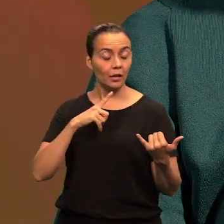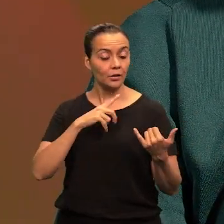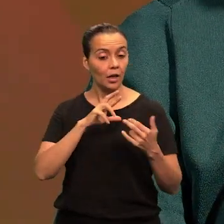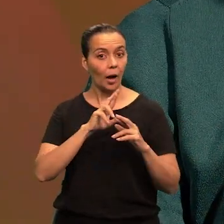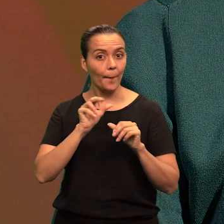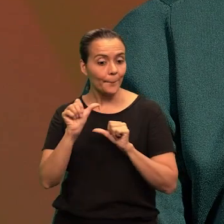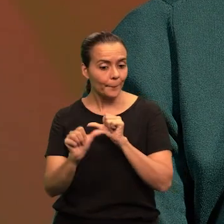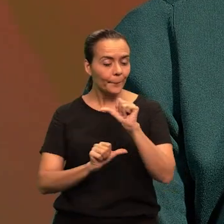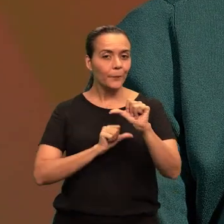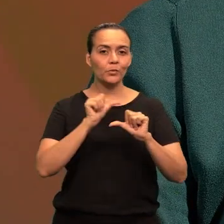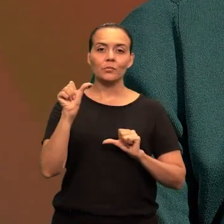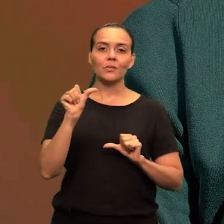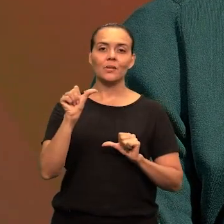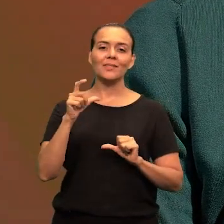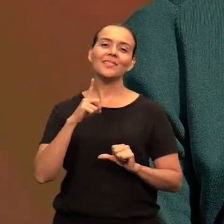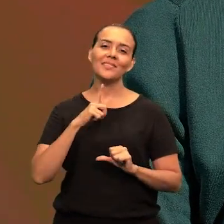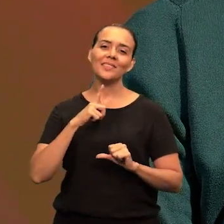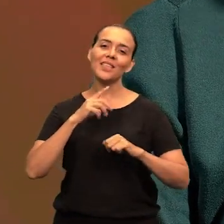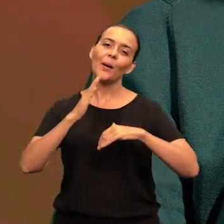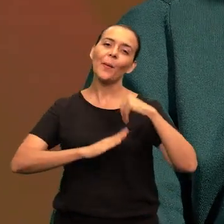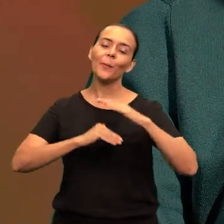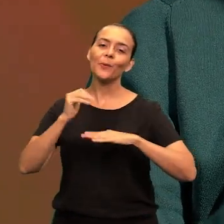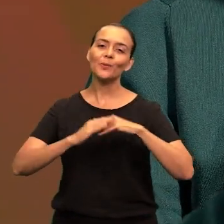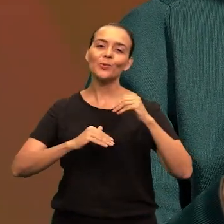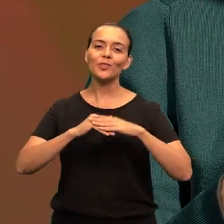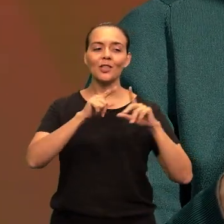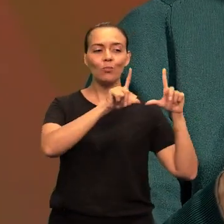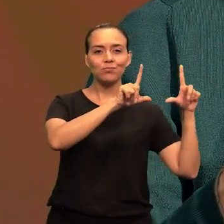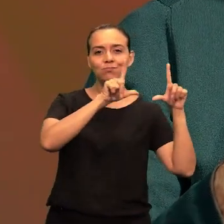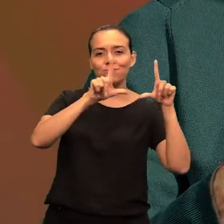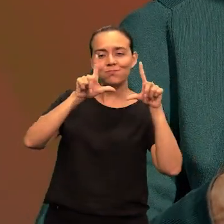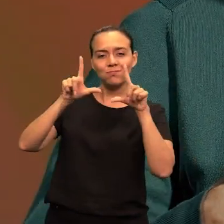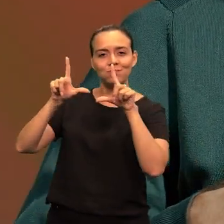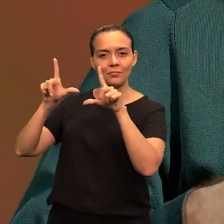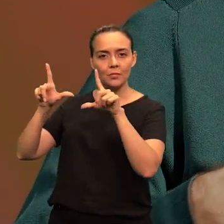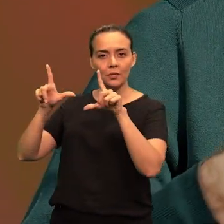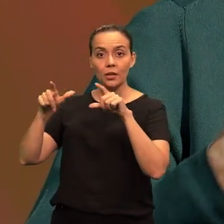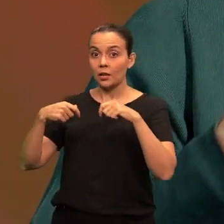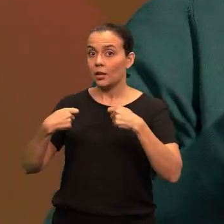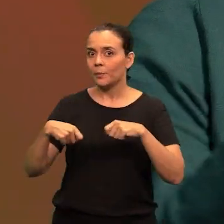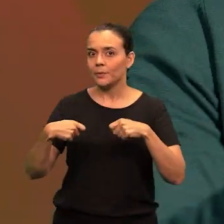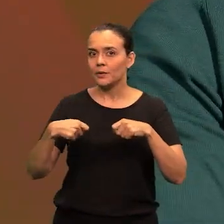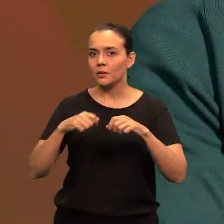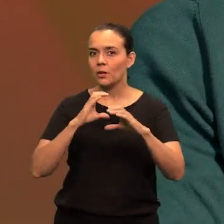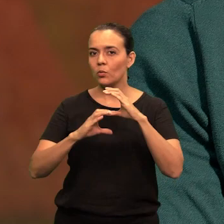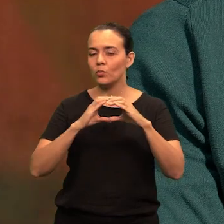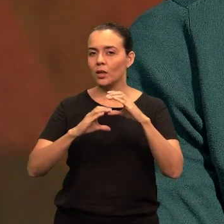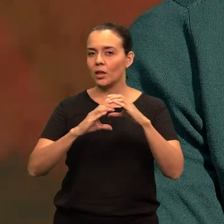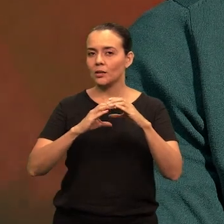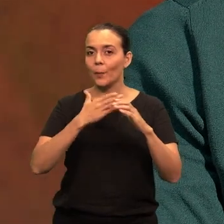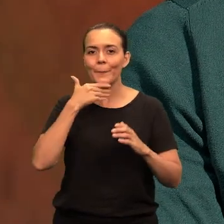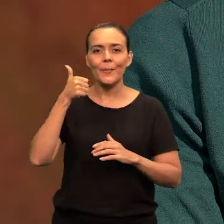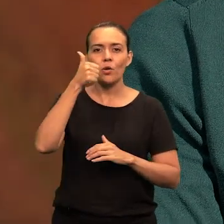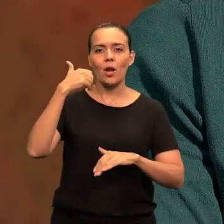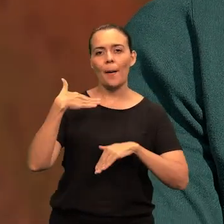tem a ver com a produção de programas, e com a necessidade de você ampliar a sua comunicação